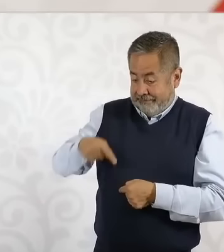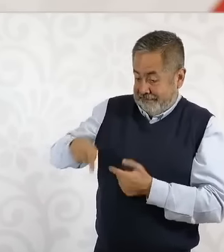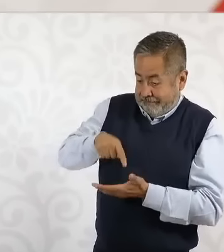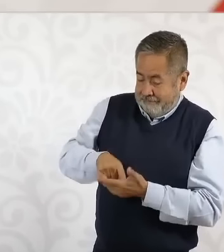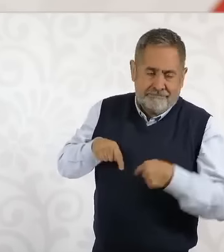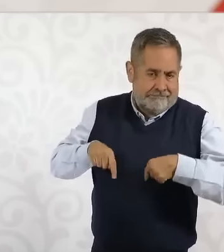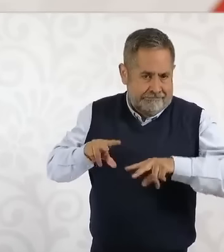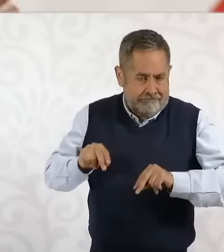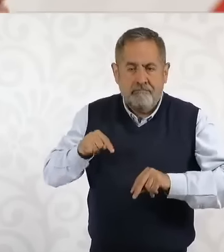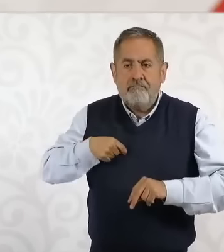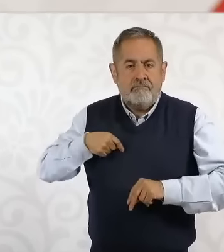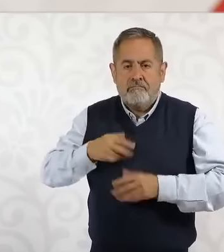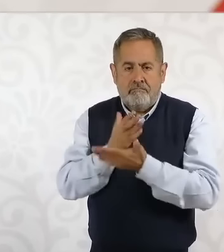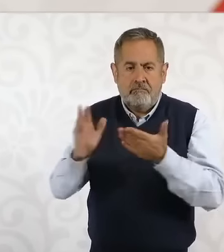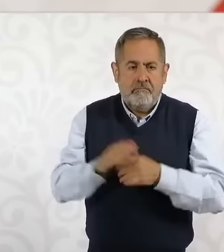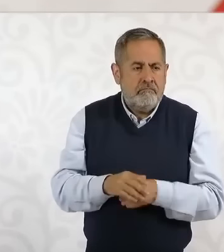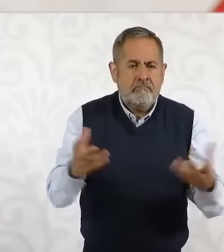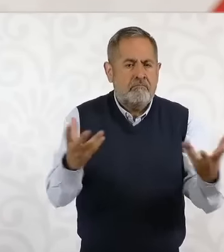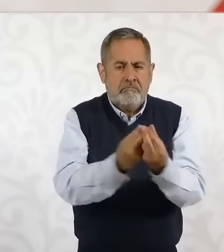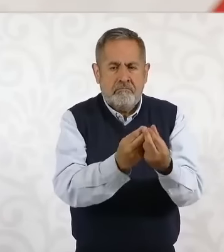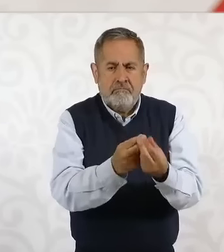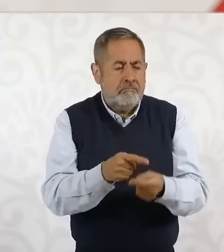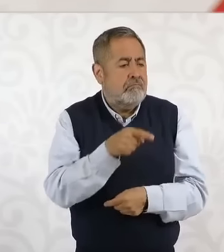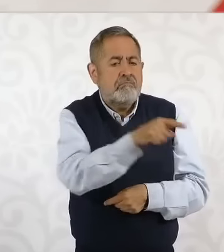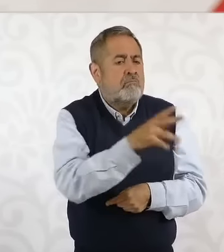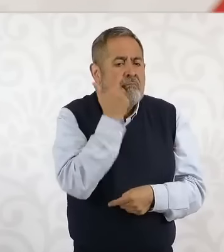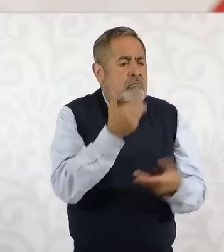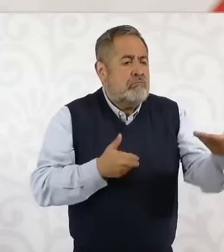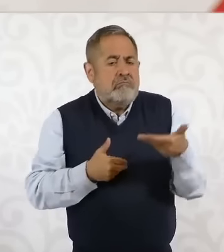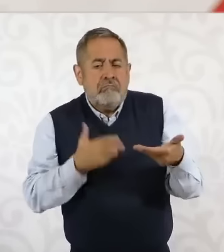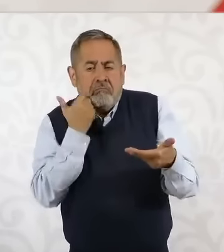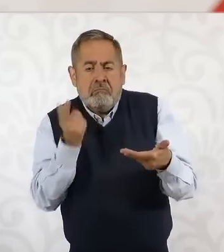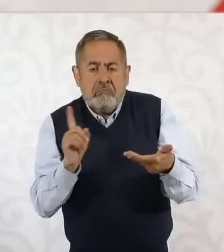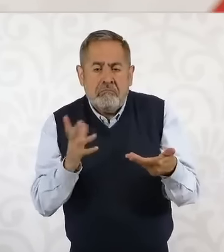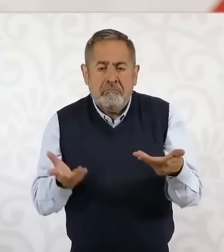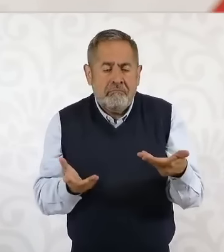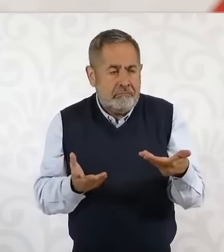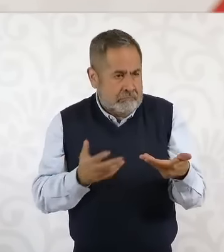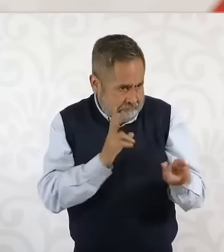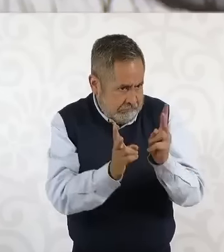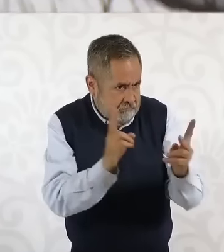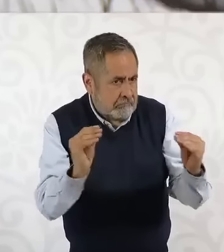su espacio y hay un debate conjunto, ni siquiera ellos lo han planteado. Entonces, hay un debate,